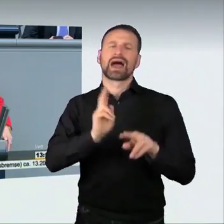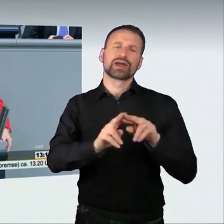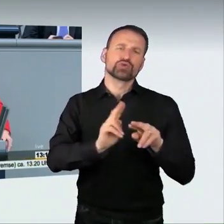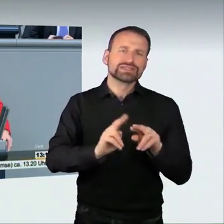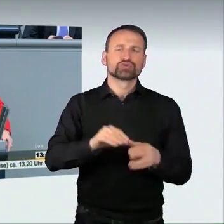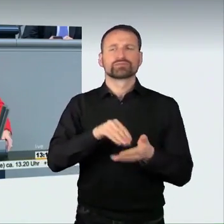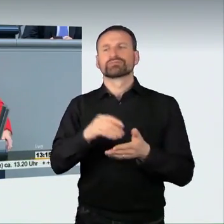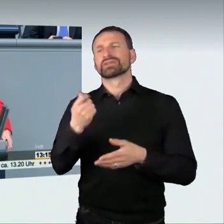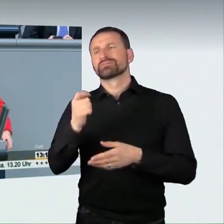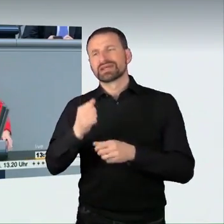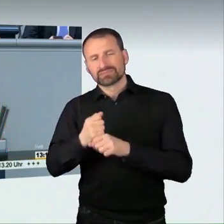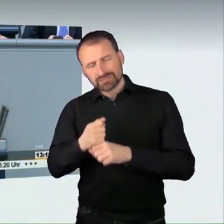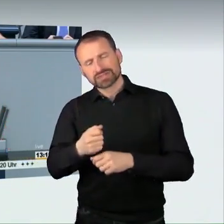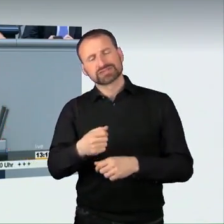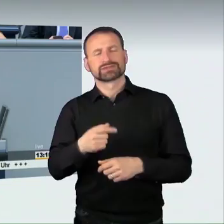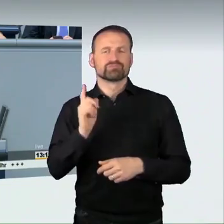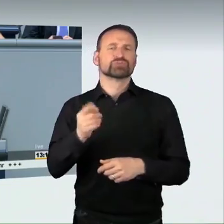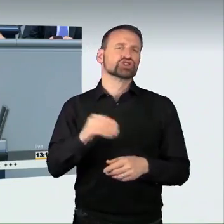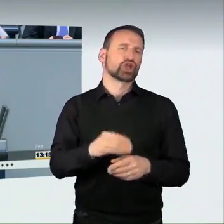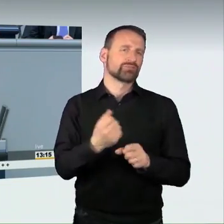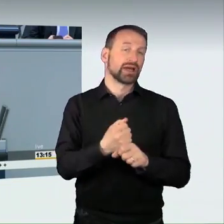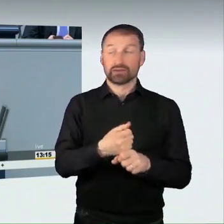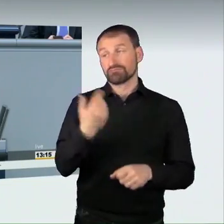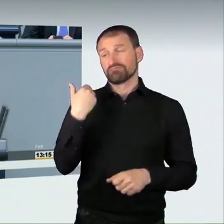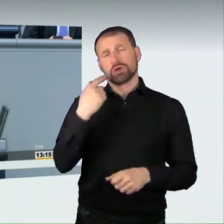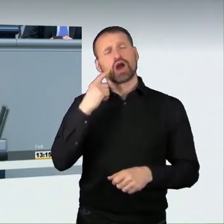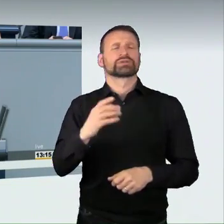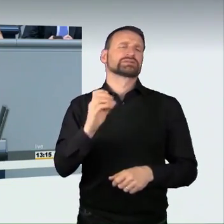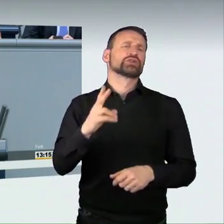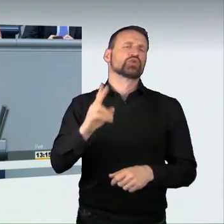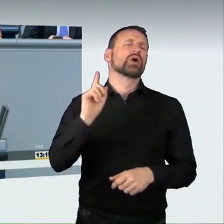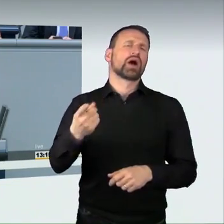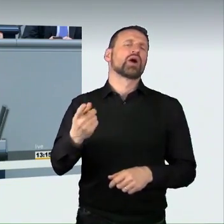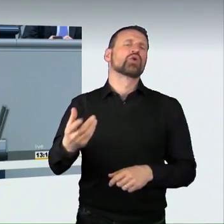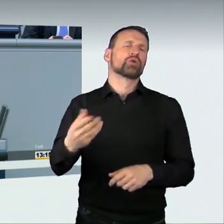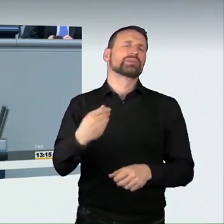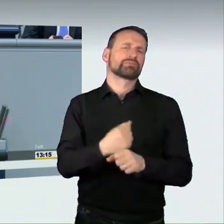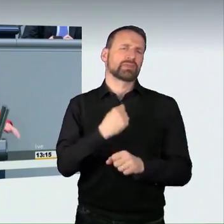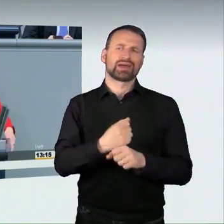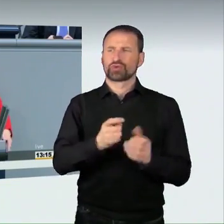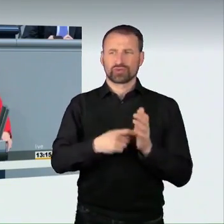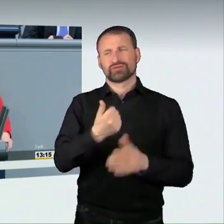dass letztlich die CDU/CSU mitmacht, weil viele der Kollegen aus Wahlkreisen mit angespannten Wohnungsmärkten kommen: